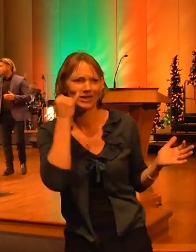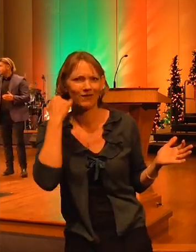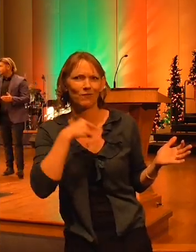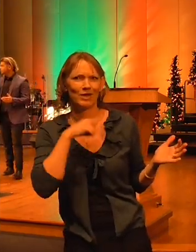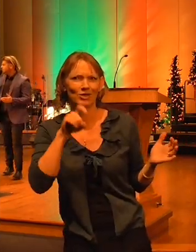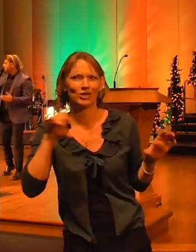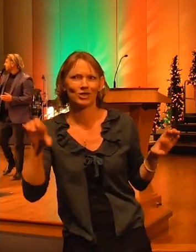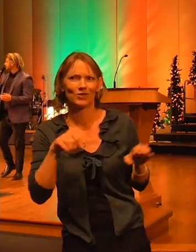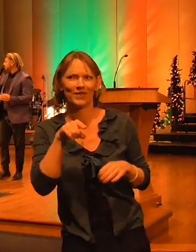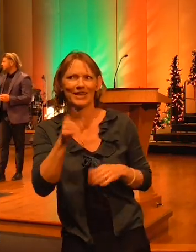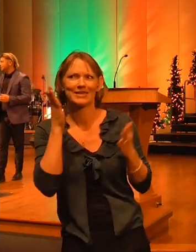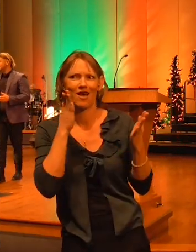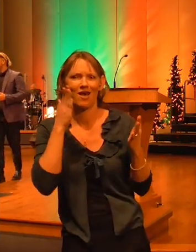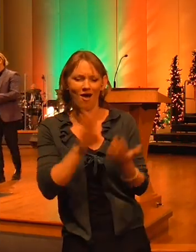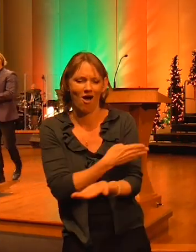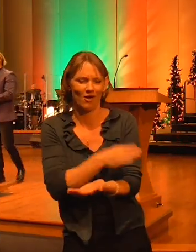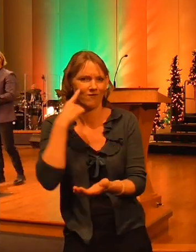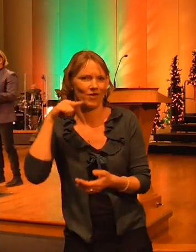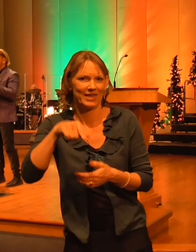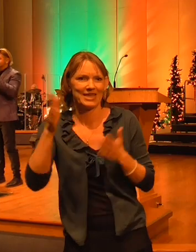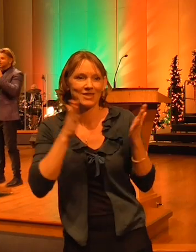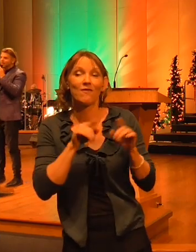pero desde que Tom la comenzó, supongo que tenemos que terminarla